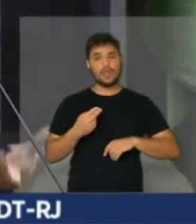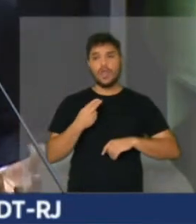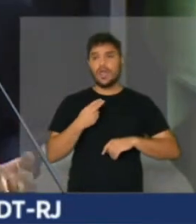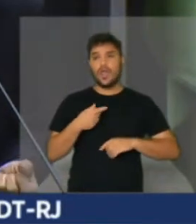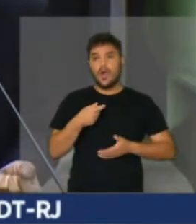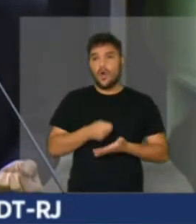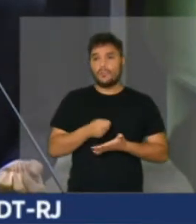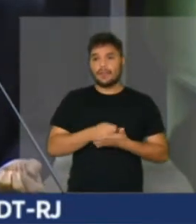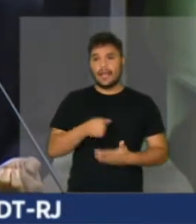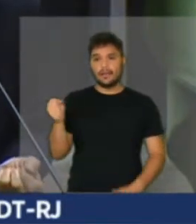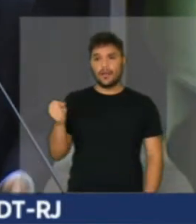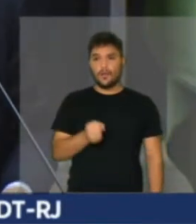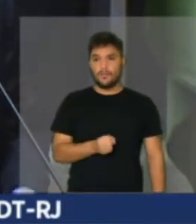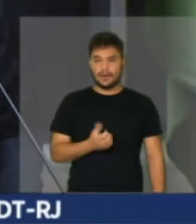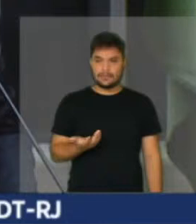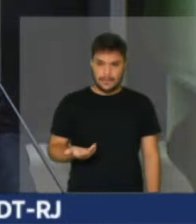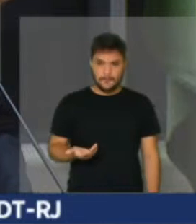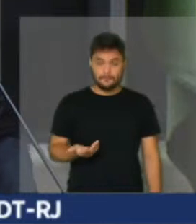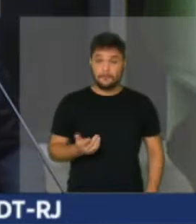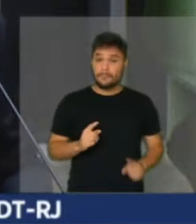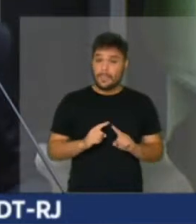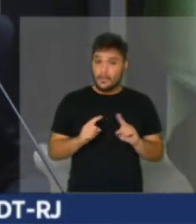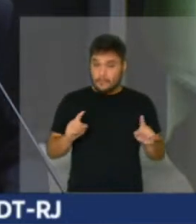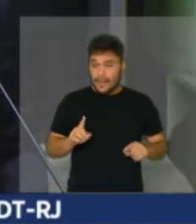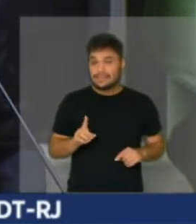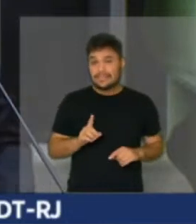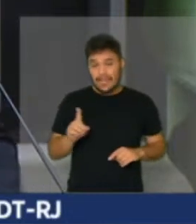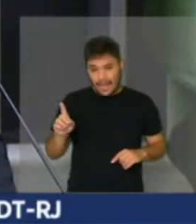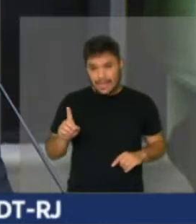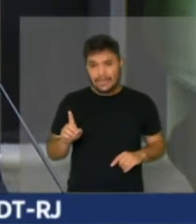ESTÁ TAMBÉM AGORA MAIS BLINDADO AINDA. MAS O MINISTRO PAULO GUEDES NA HIPÓTESE QUE